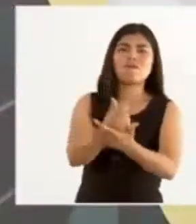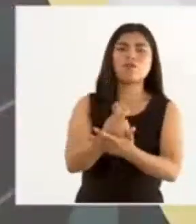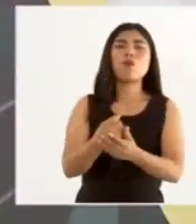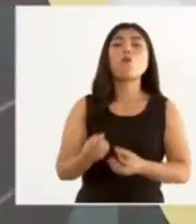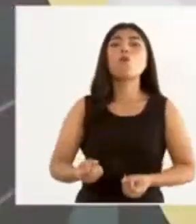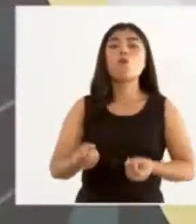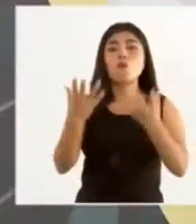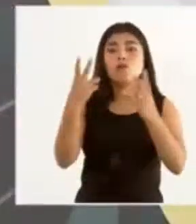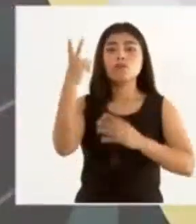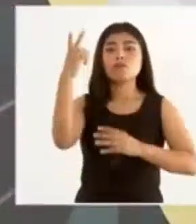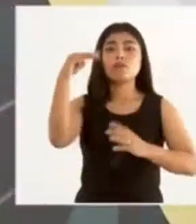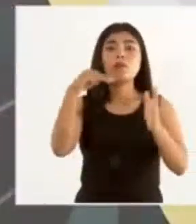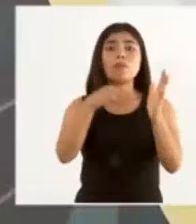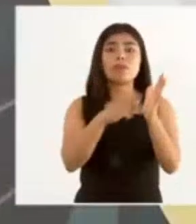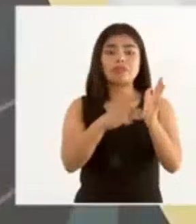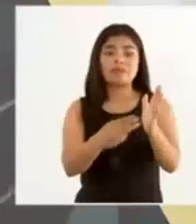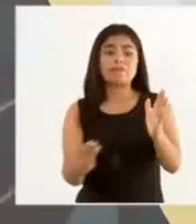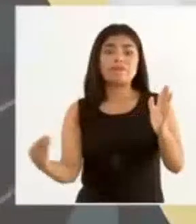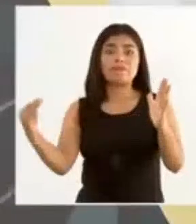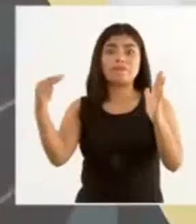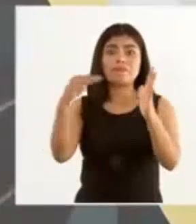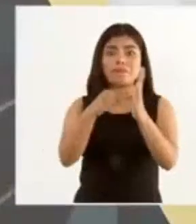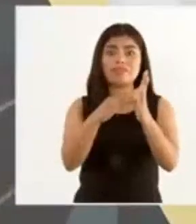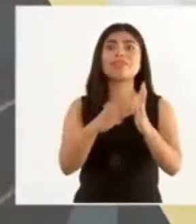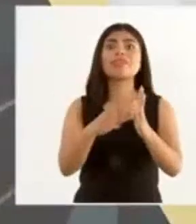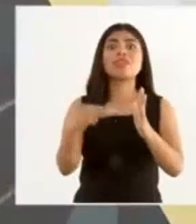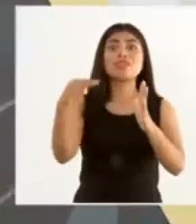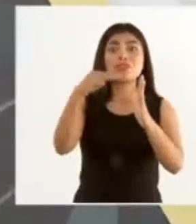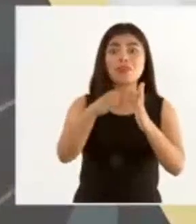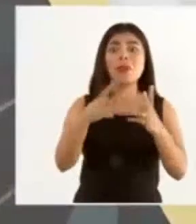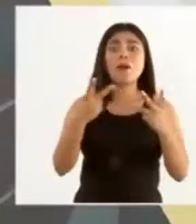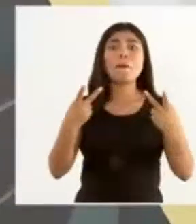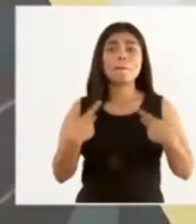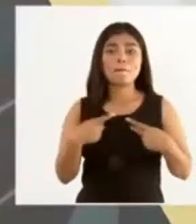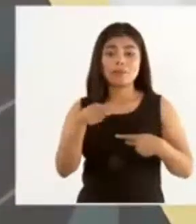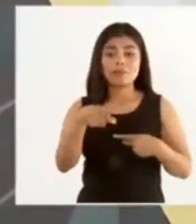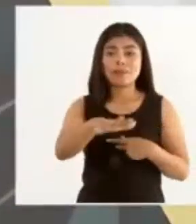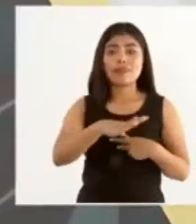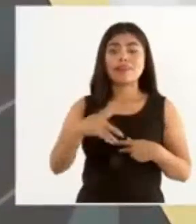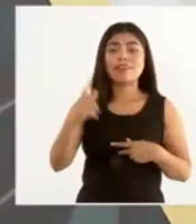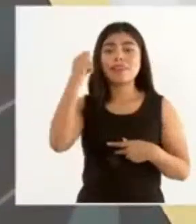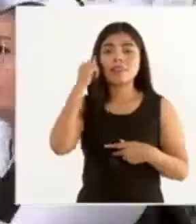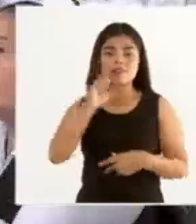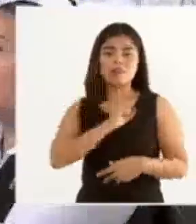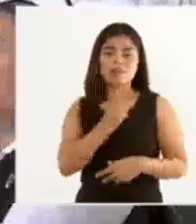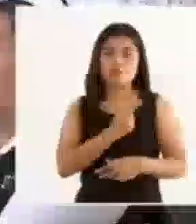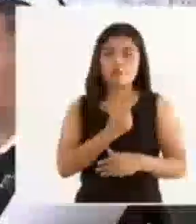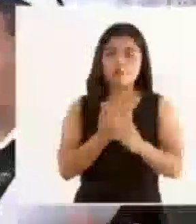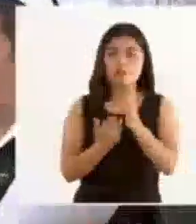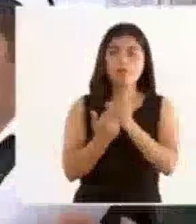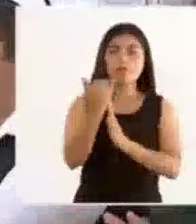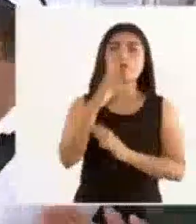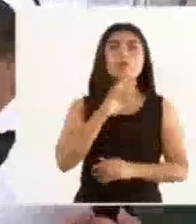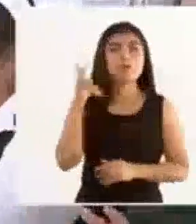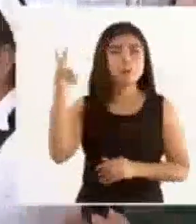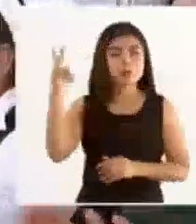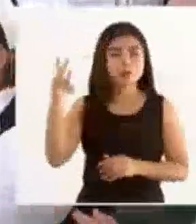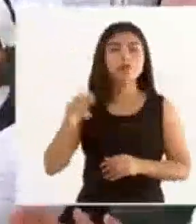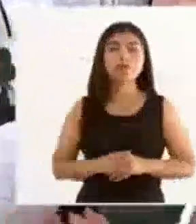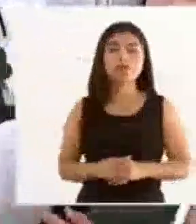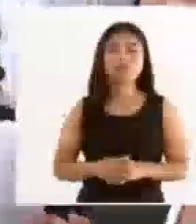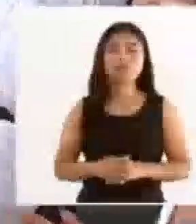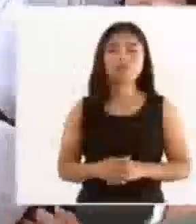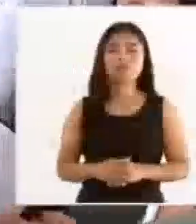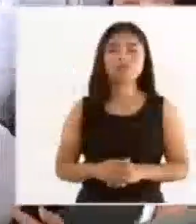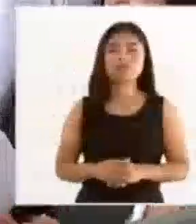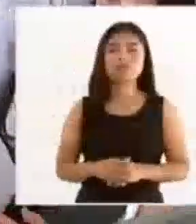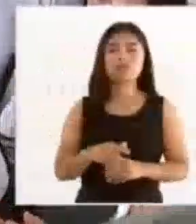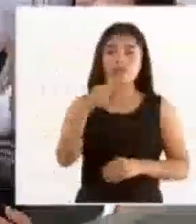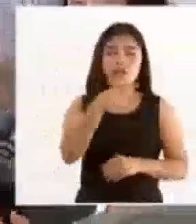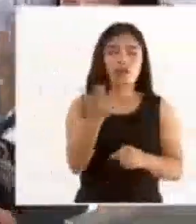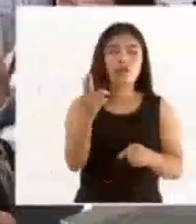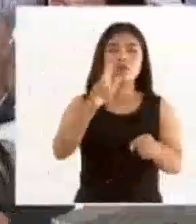para el estado de Tabasco, para el sistema de salud [Aplausos] del IM Bienestar. [Aplausos]